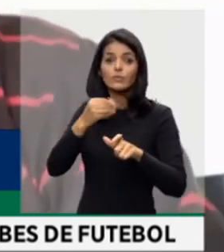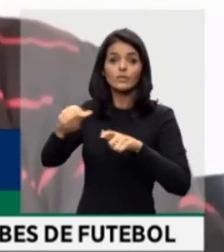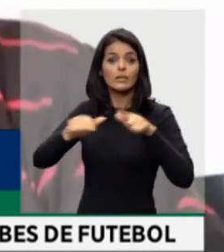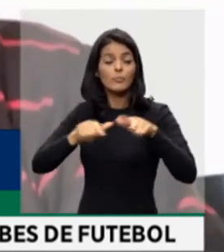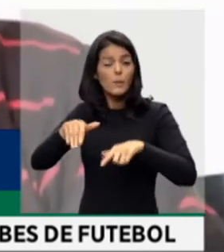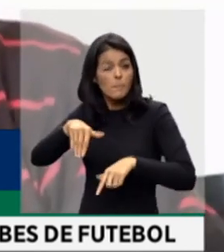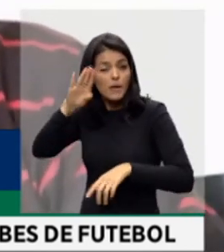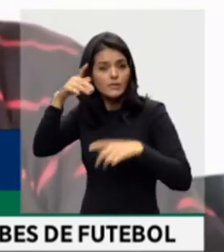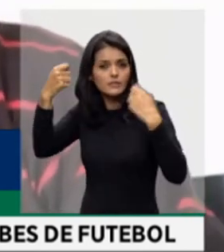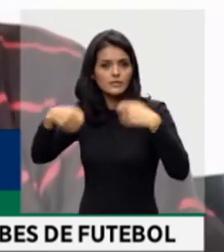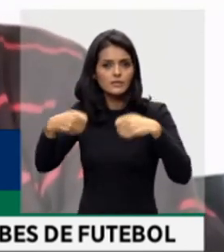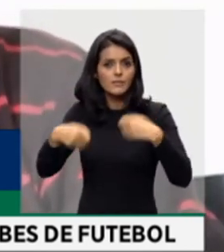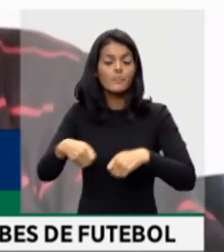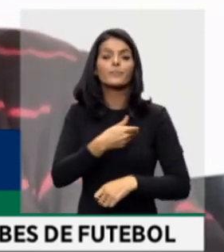REDE?! DEPUTADA JOÊNIA. COMO